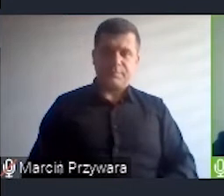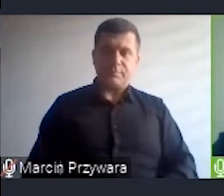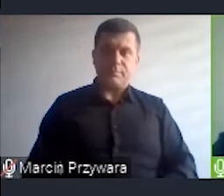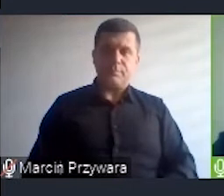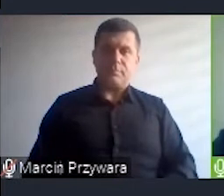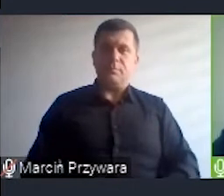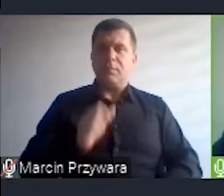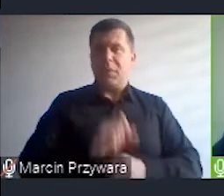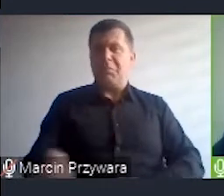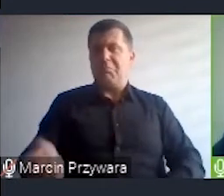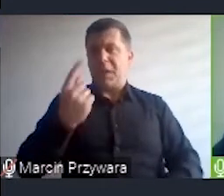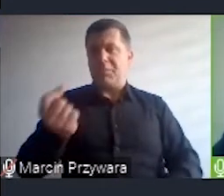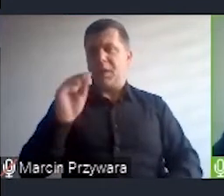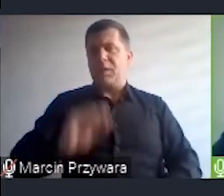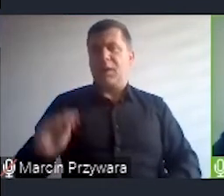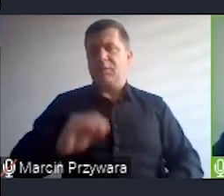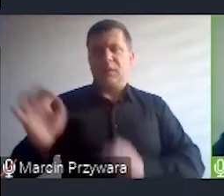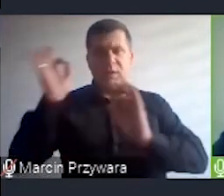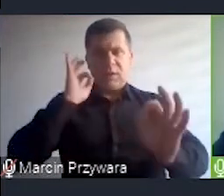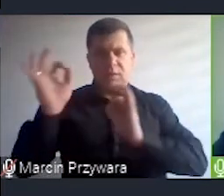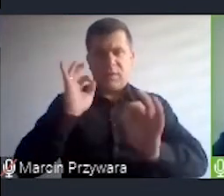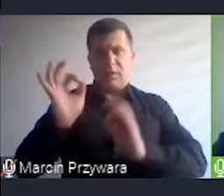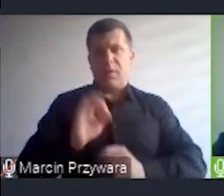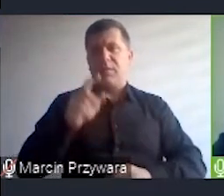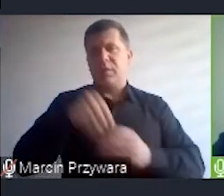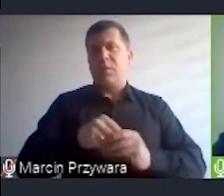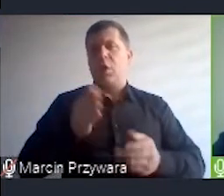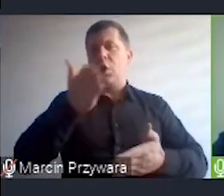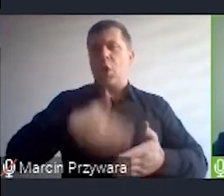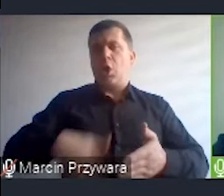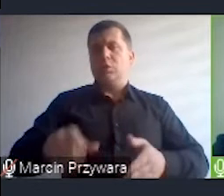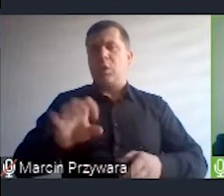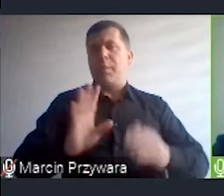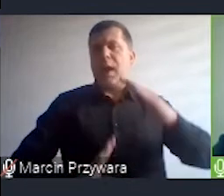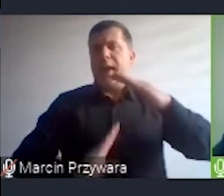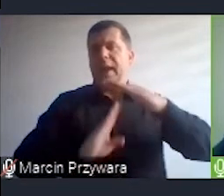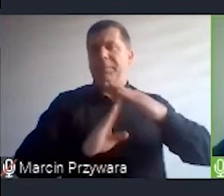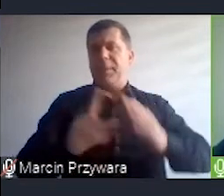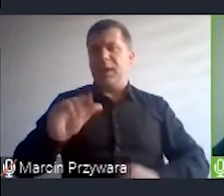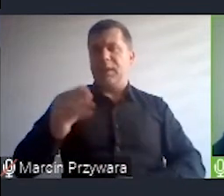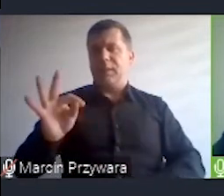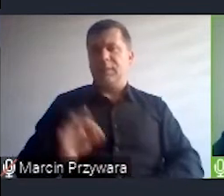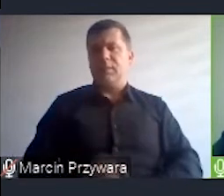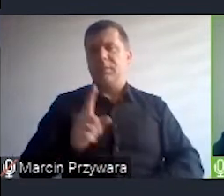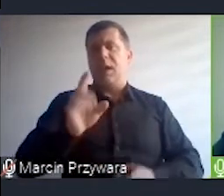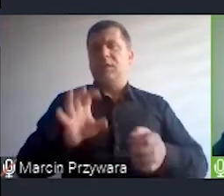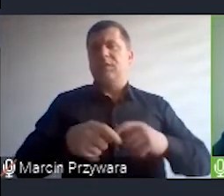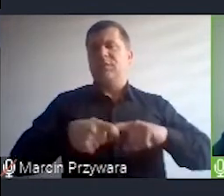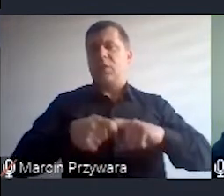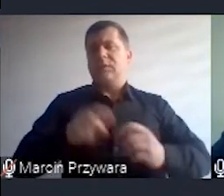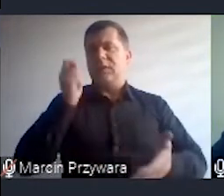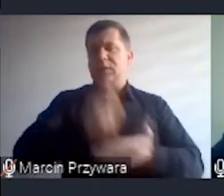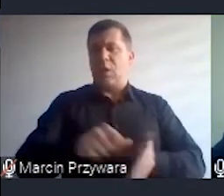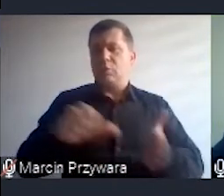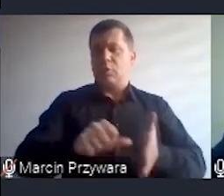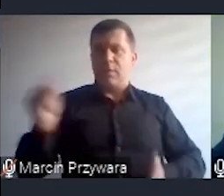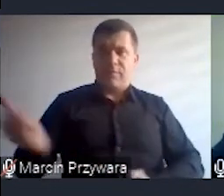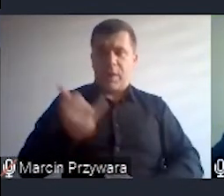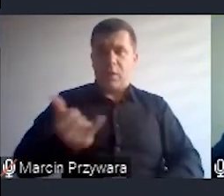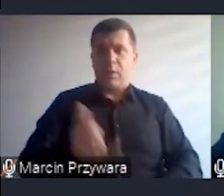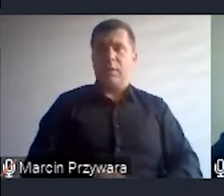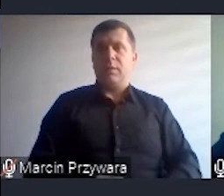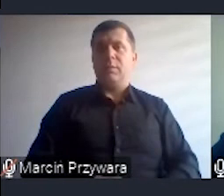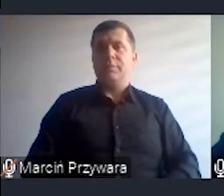Pojawiają się jeszcze informacje w tym rozdziale wytycznych o limicie związanym z zakupem środków trwałych.